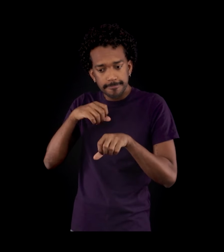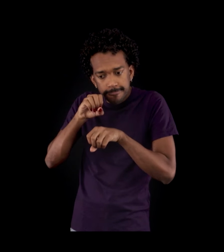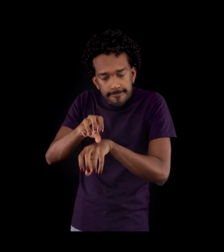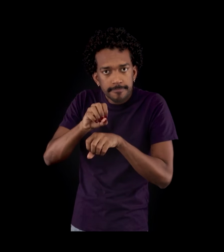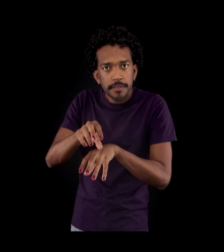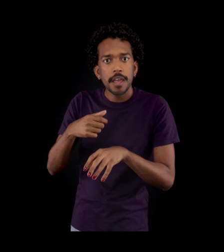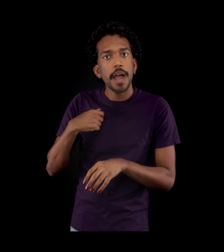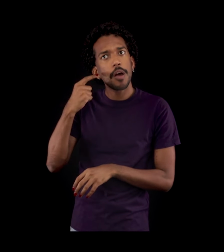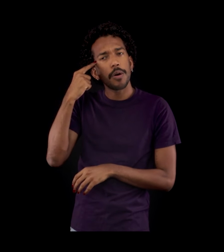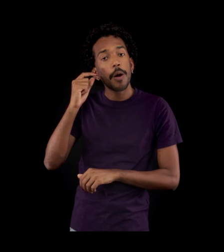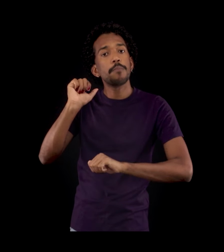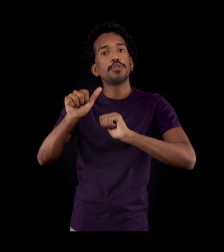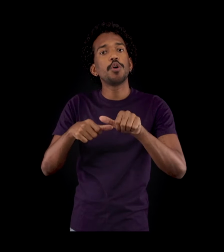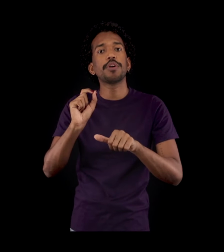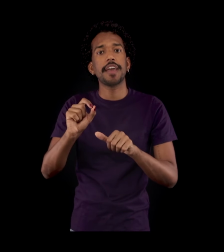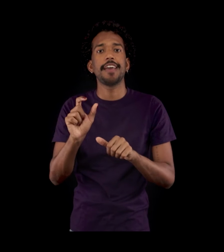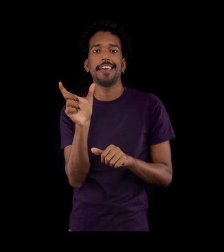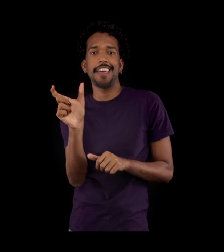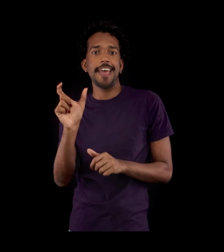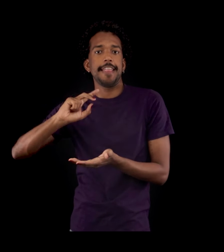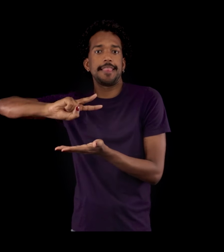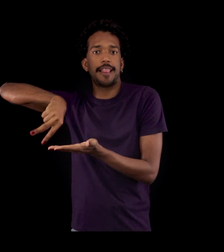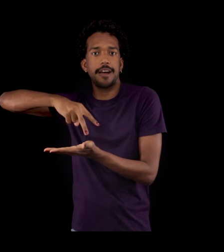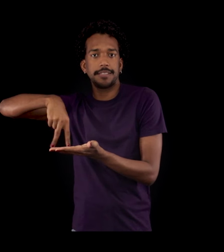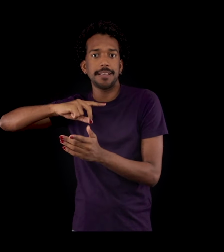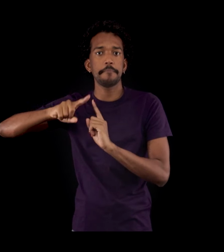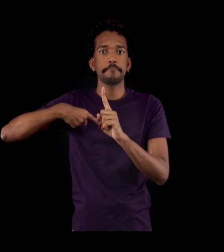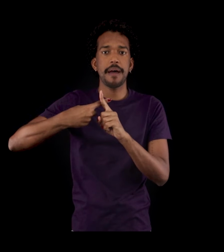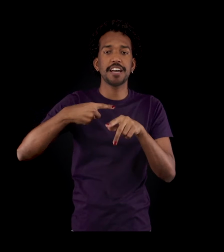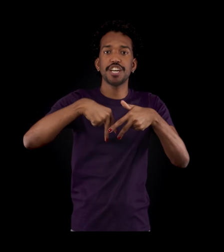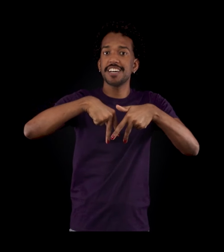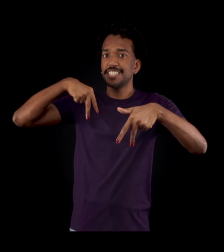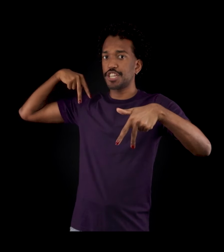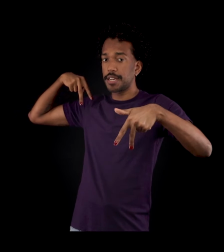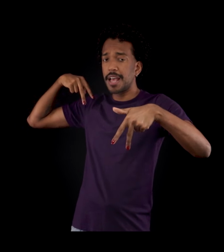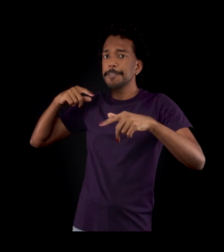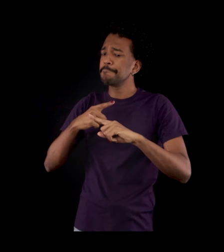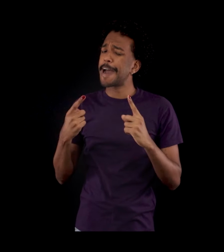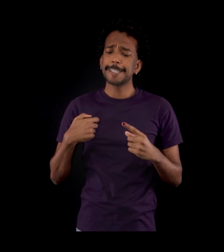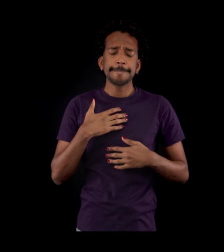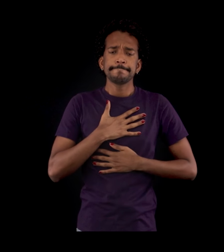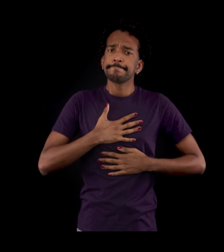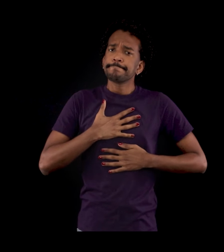botei primeiramente dança e ancestralidade, mas não fiquei satisfeita,